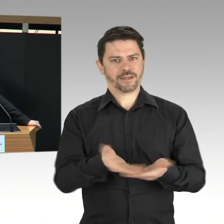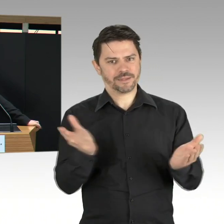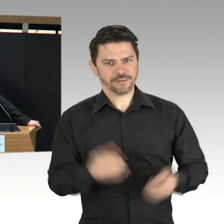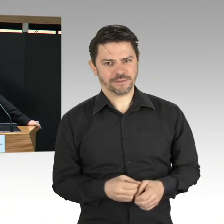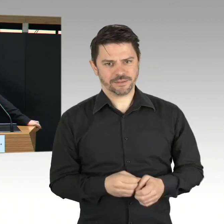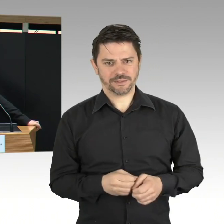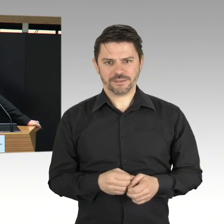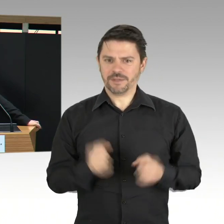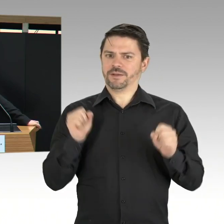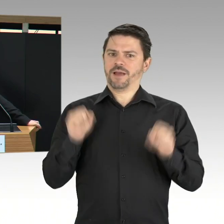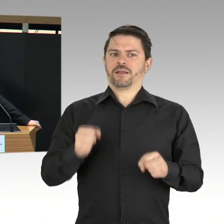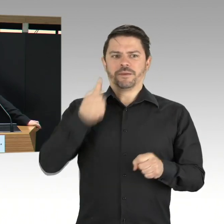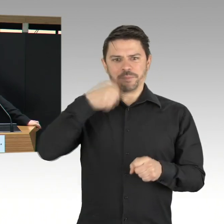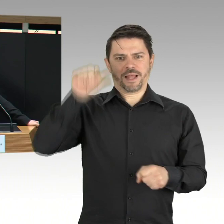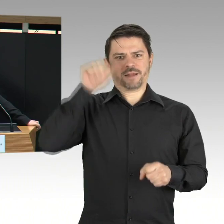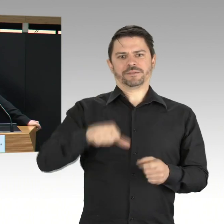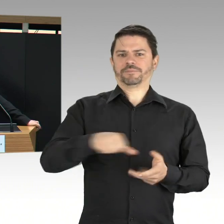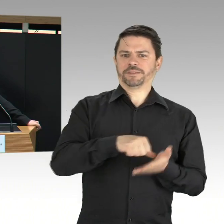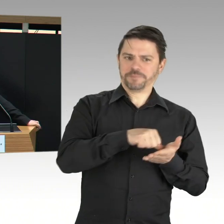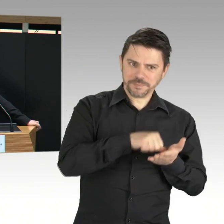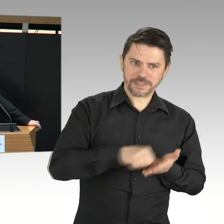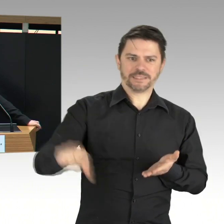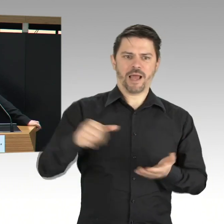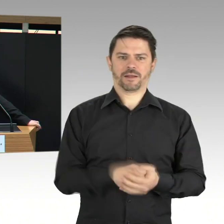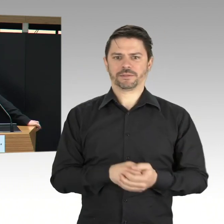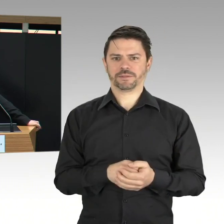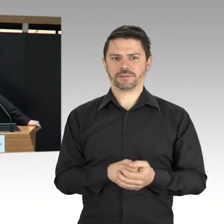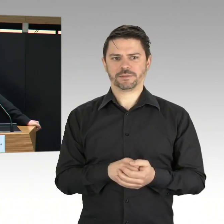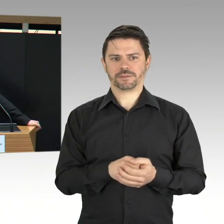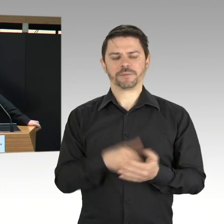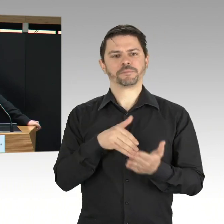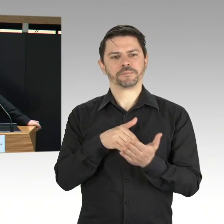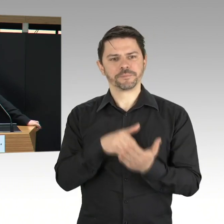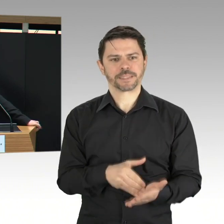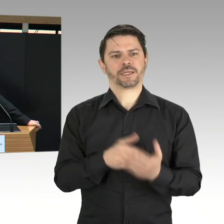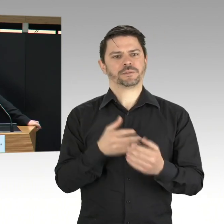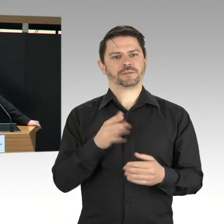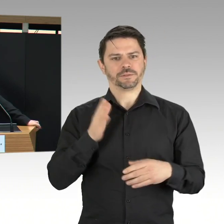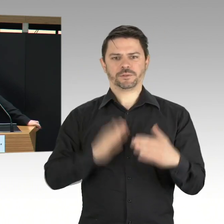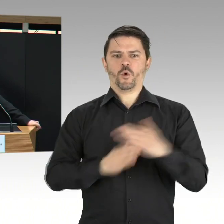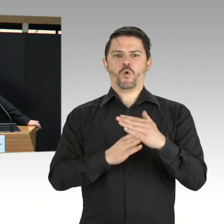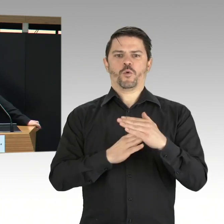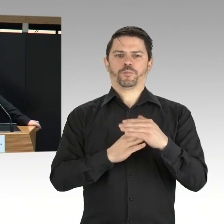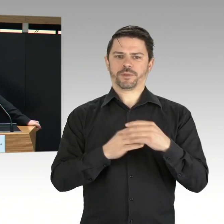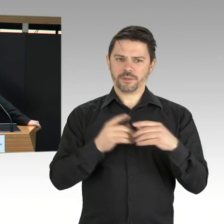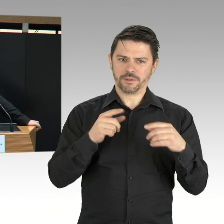noch ein persönliches Wort an Harald Wolf richten wollen. Mein Kollege Torsten Schneider hat es bereits getan.